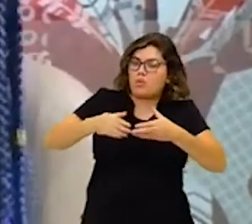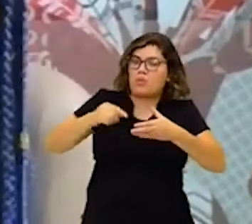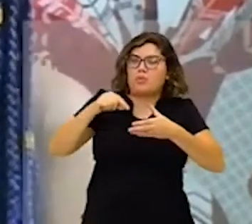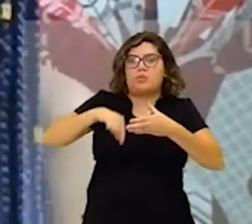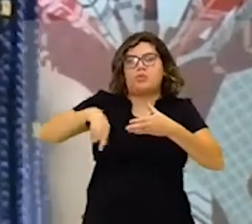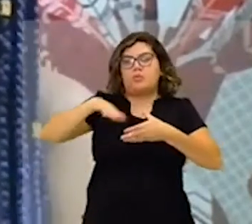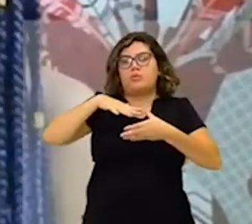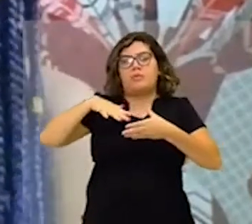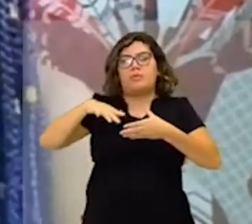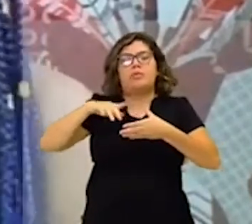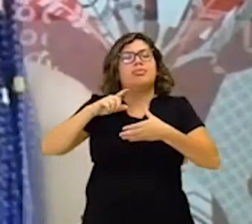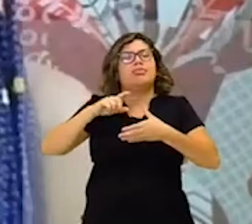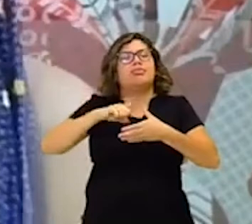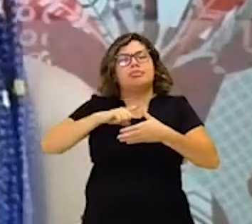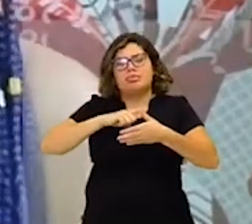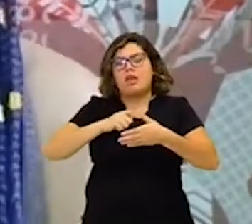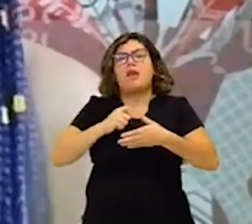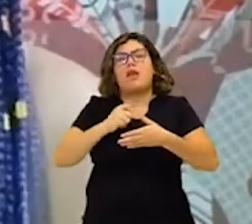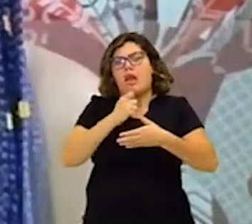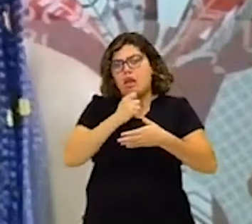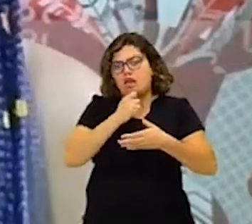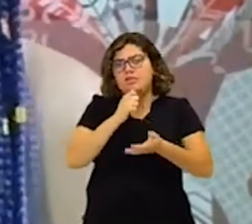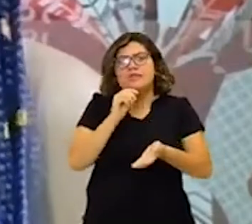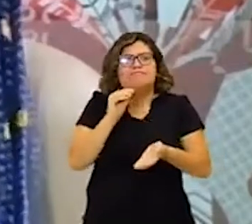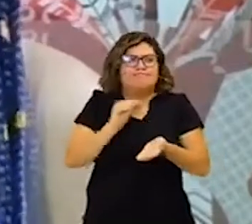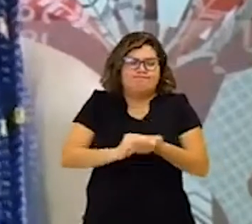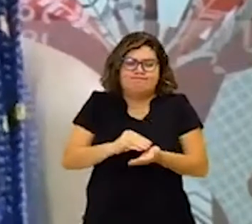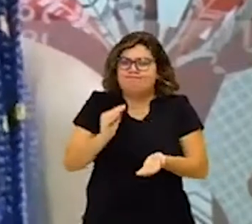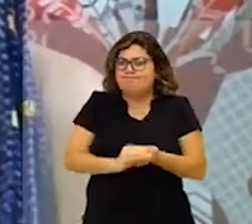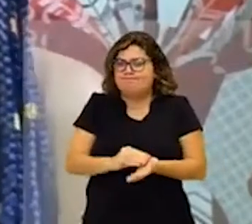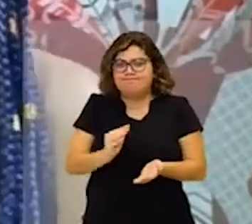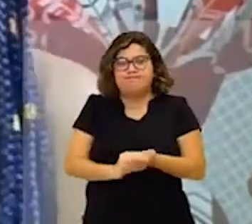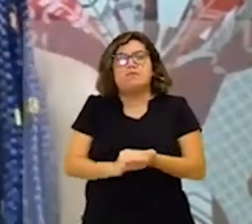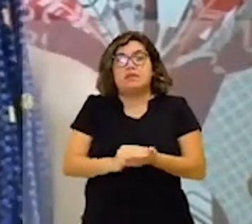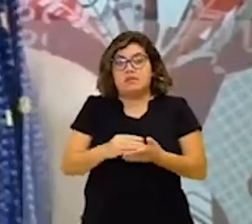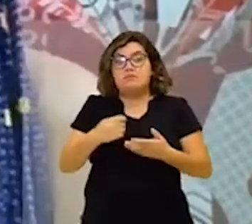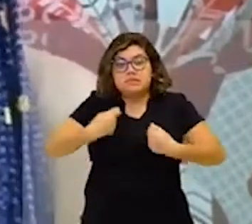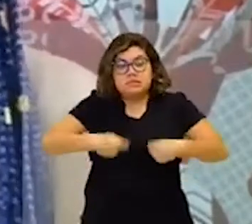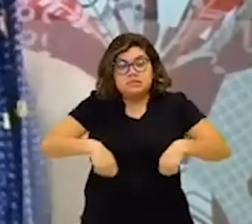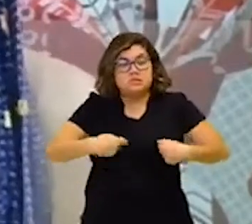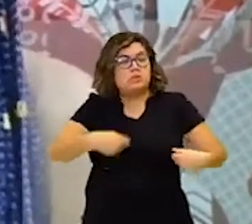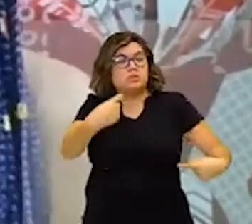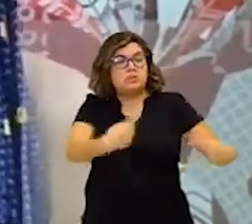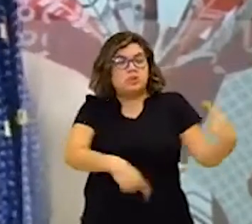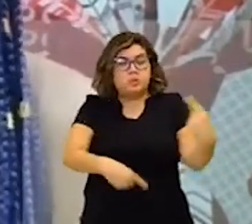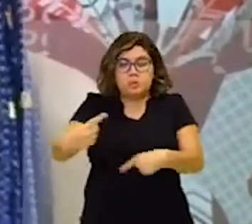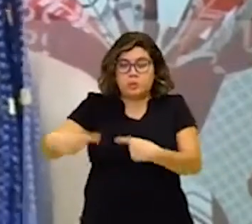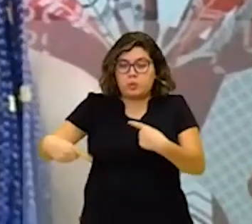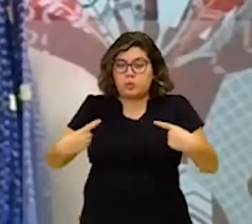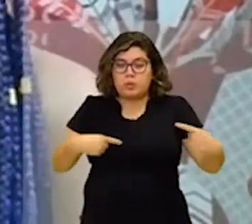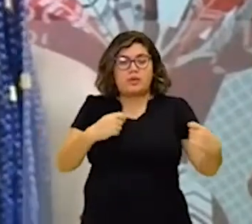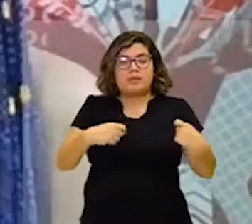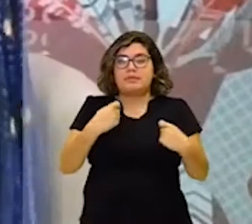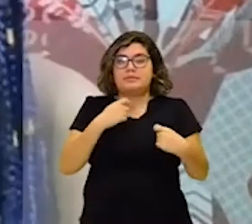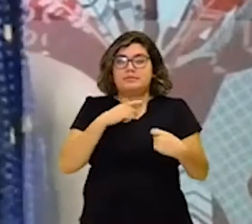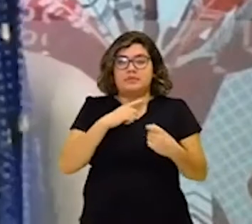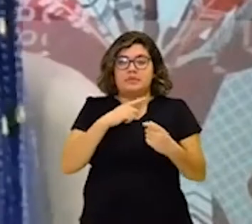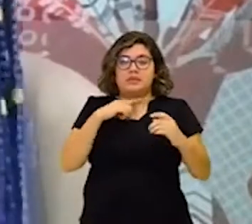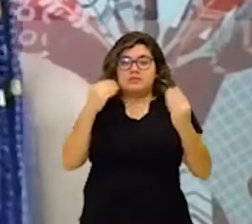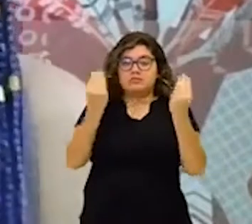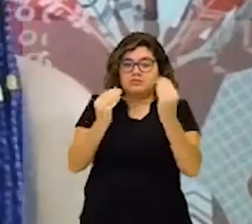muito o que o que realmente discutir né aí o que precisa ser colocado é aceitabilidade como